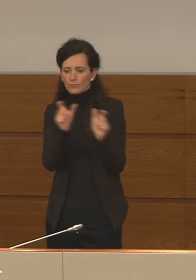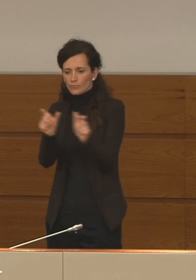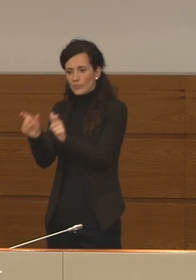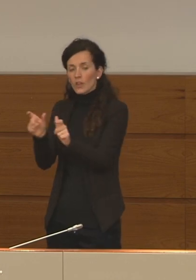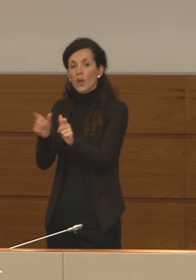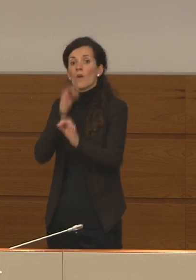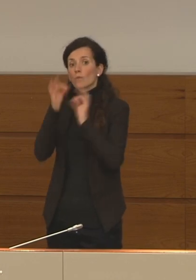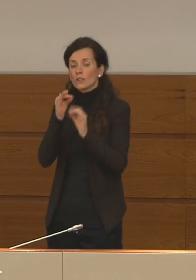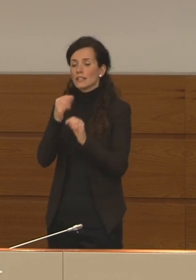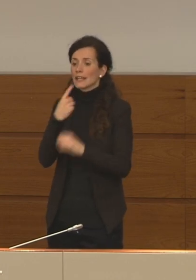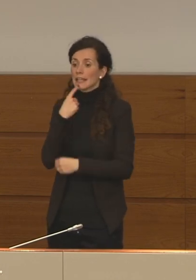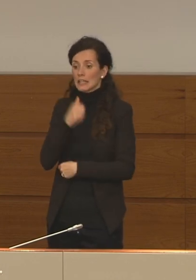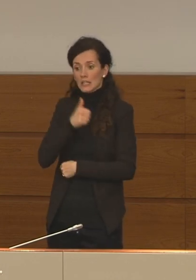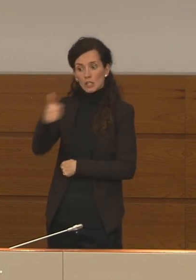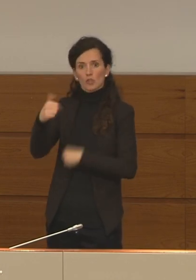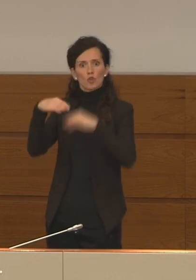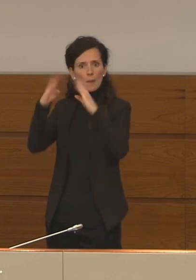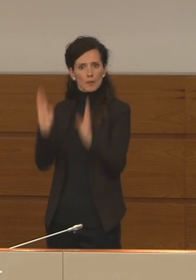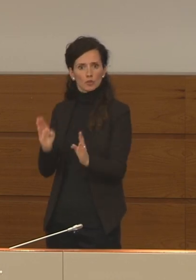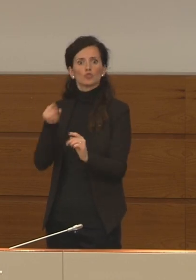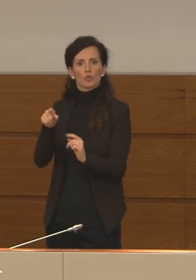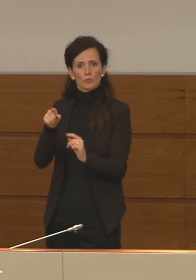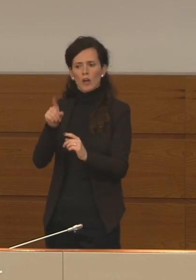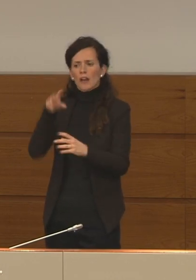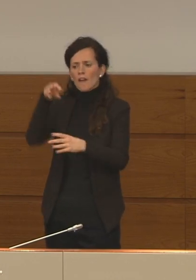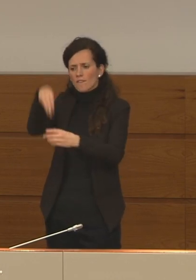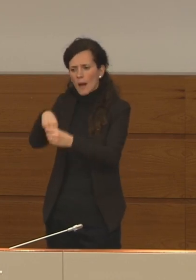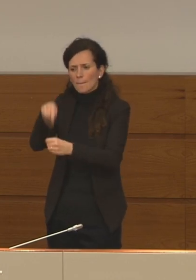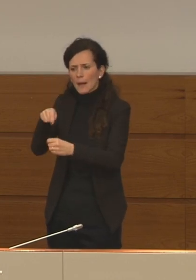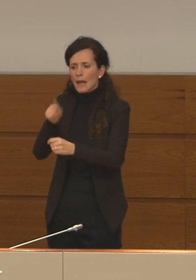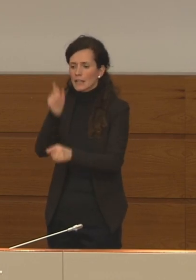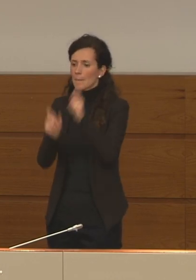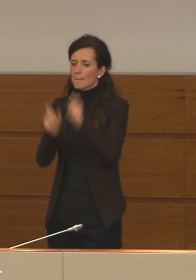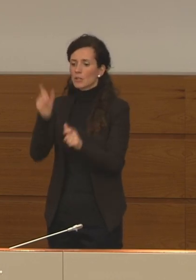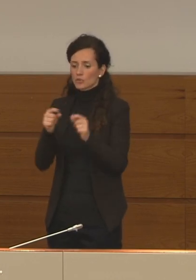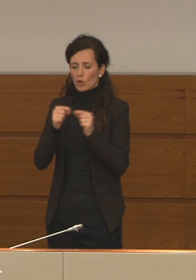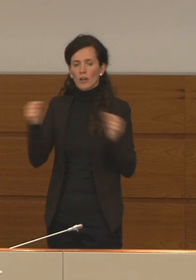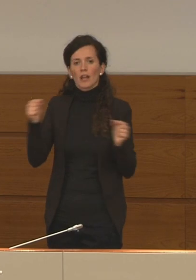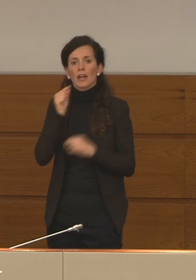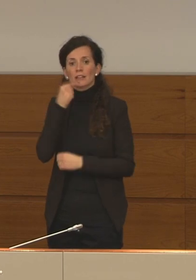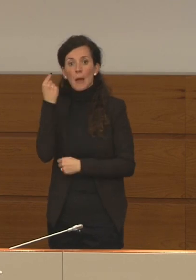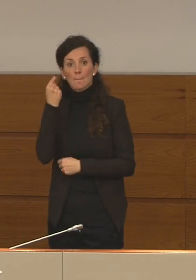domiciliare includeva persone con tampone positivo asintomatico,